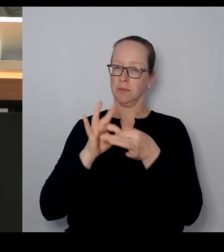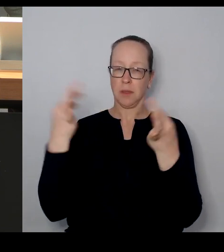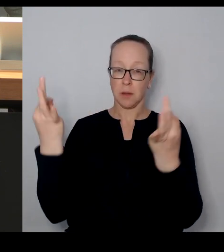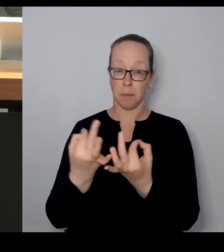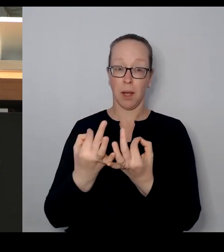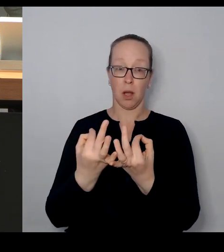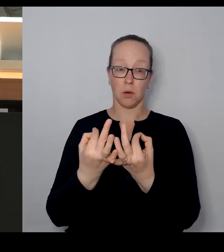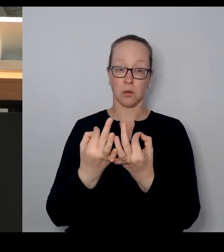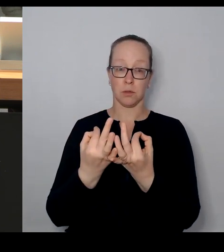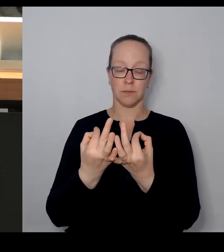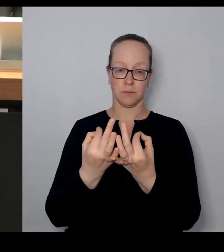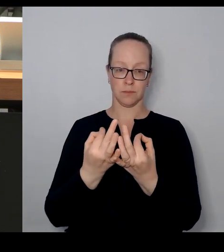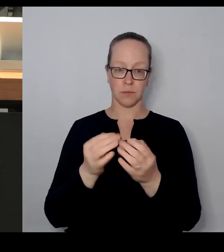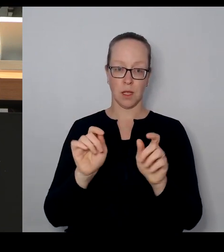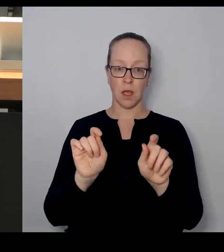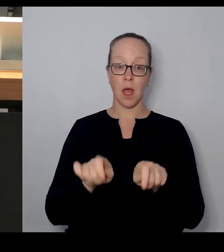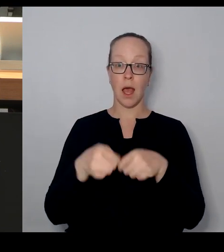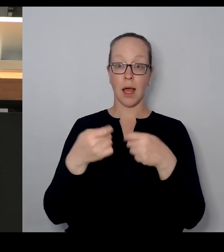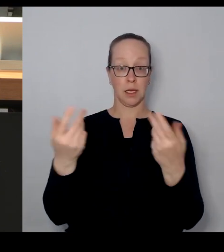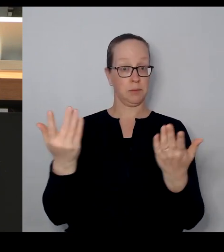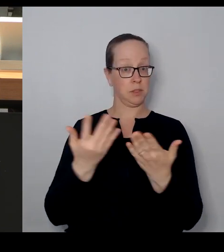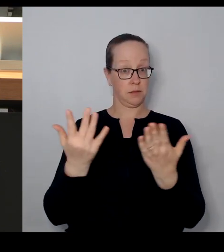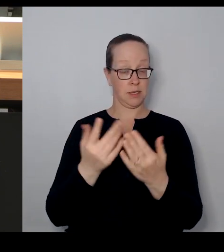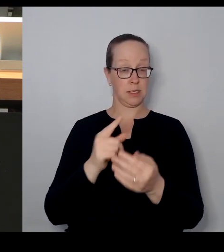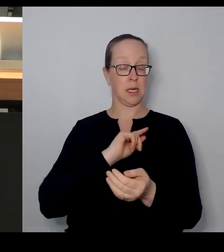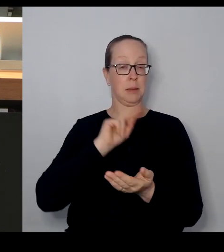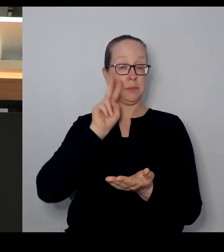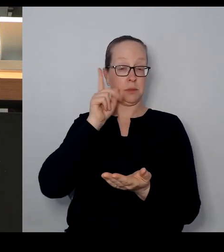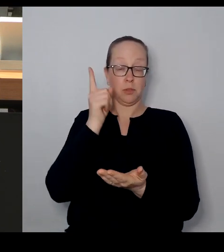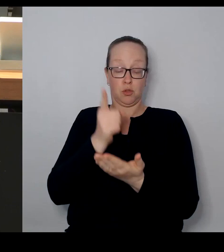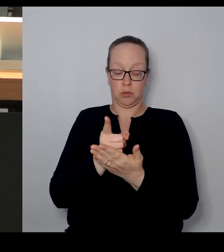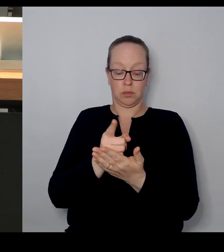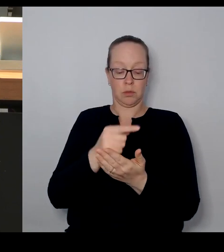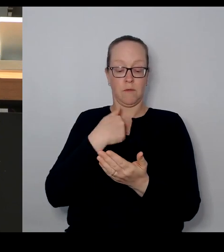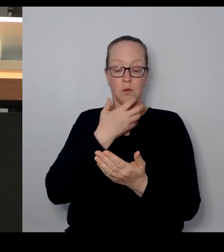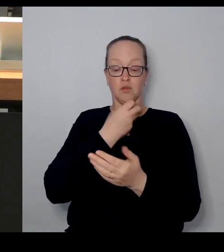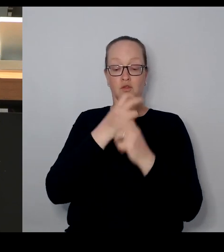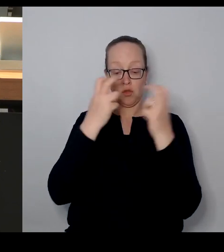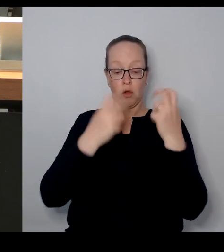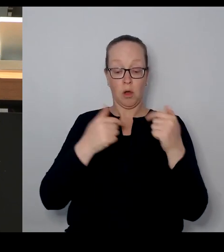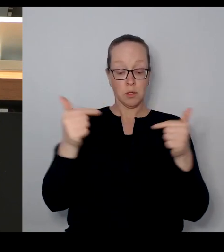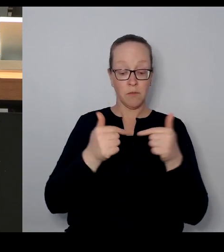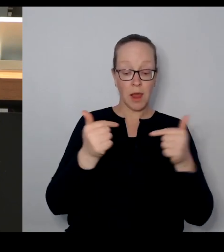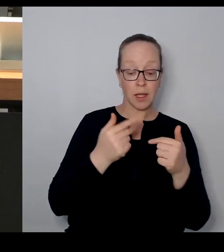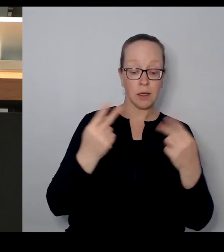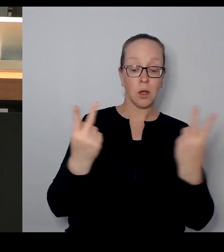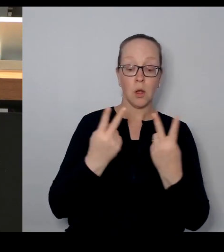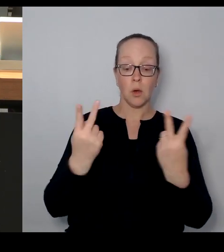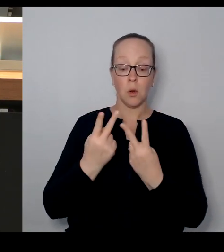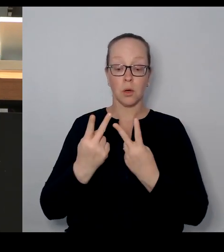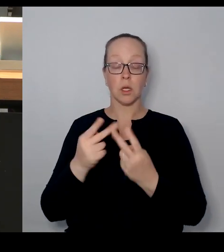zu entscheiden, ob ich zu Hause gepflegt werden möchte, ob ich meine letzten Monate Tage zu Hause verbringen darf